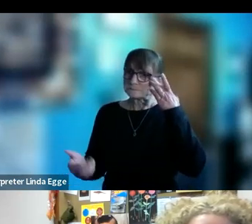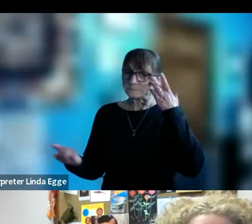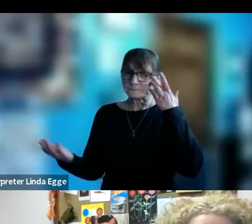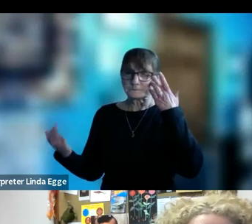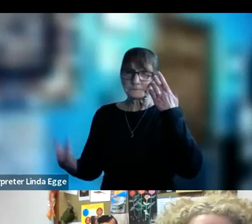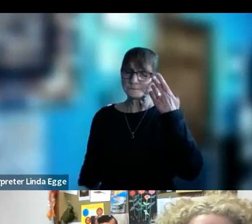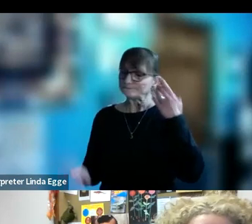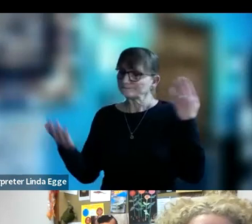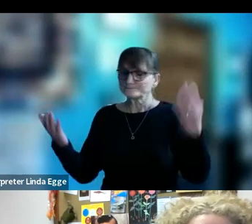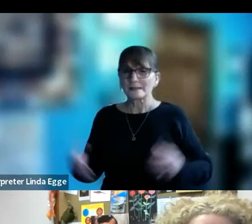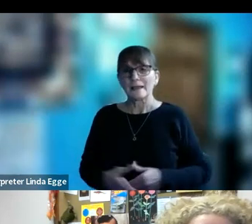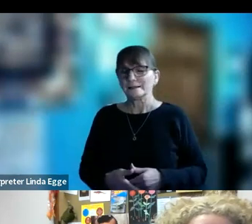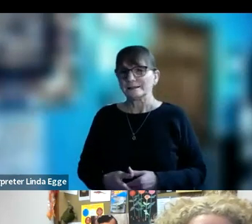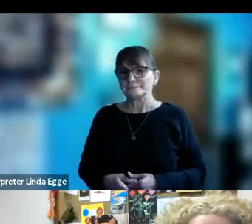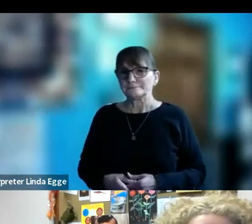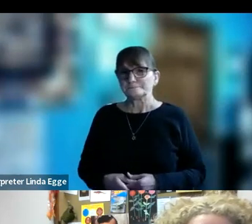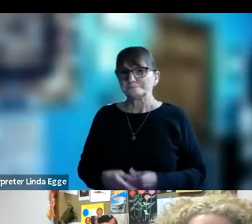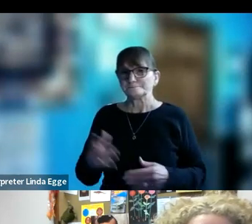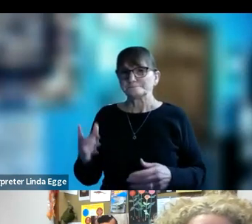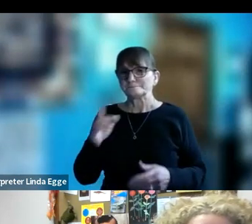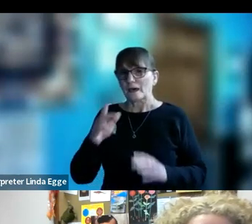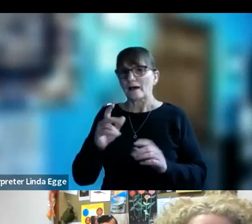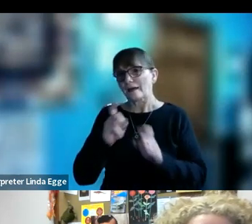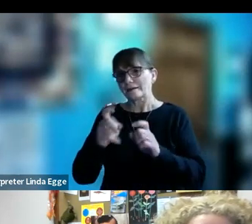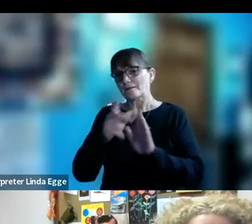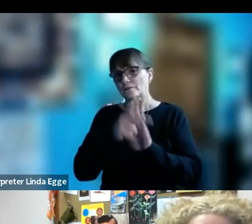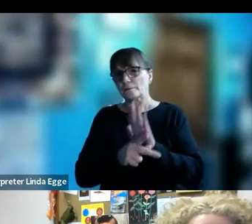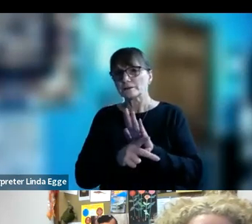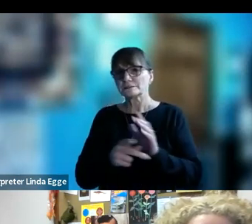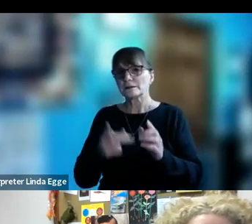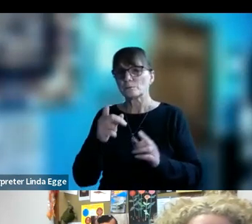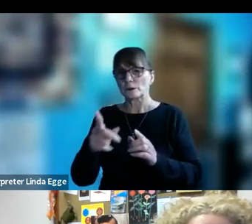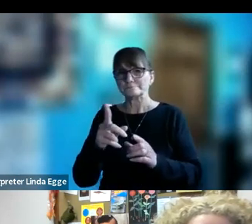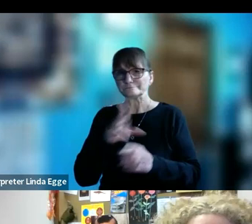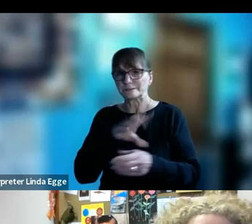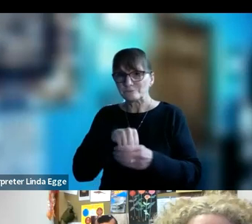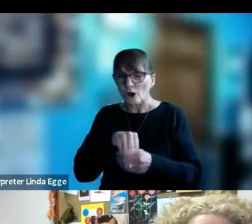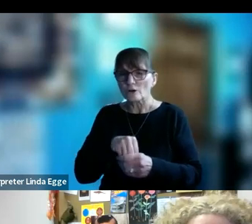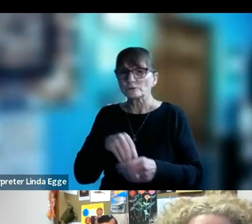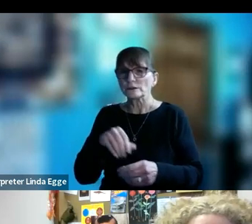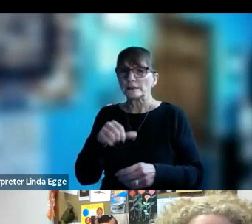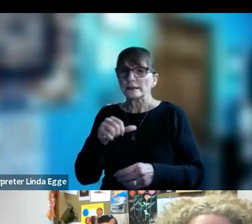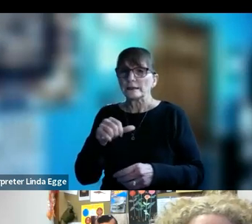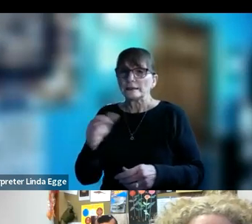Es decir, ya expliqué la política sobre cómo se rige esto, pero simplemente no es algo, al menos para Nuevo México...